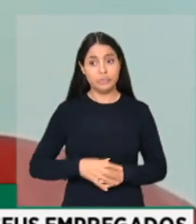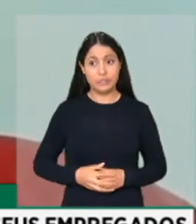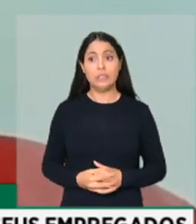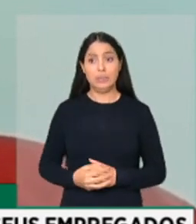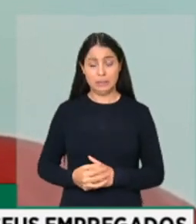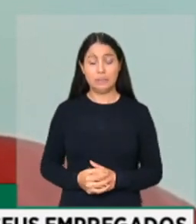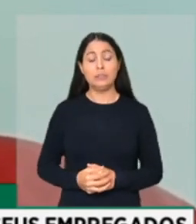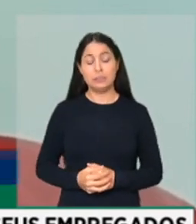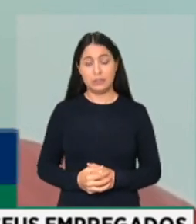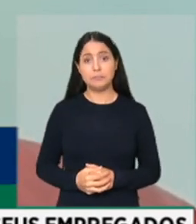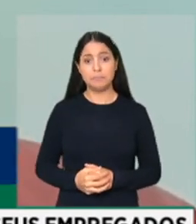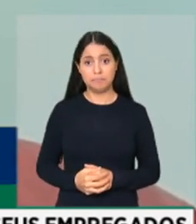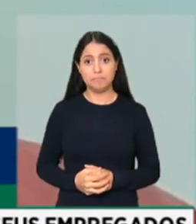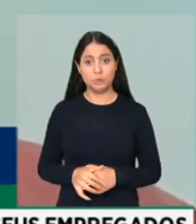REALMENTE MUITO DIFÍCEIS,